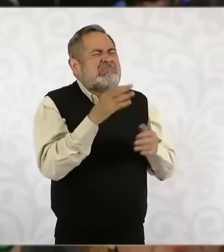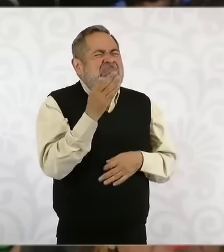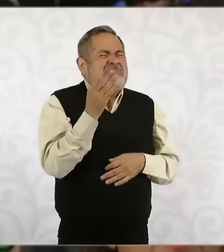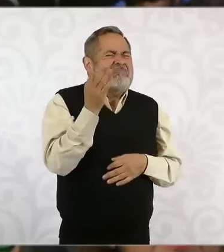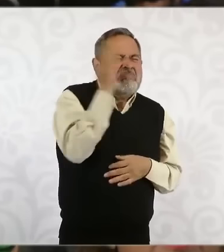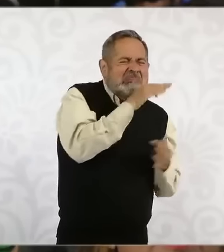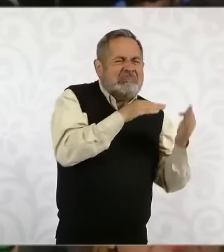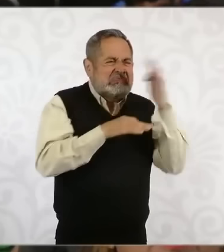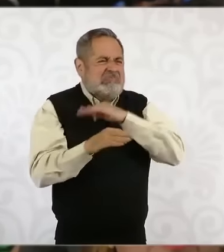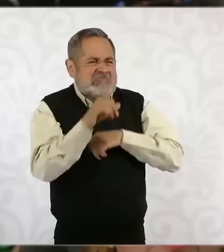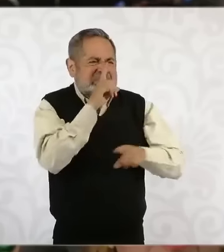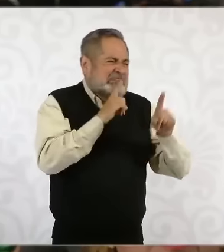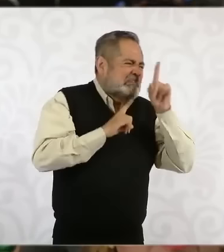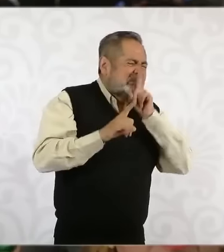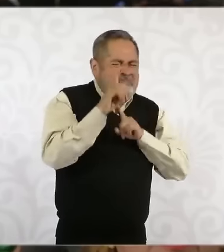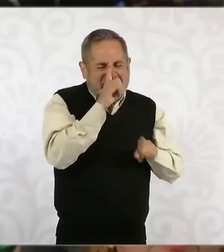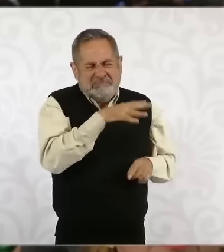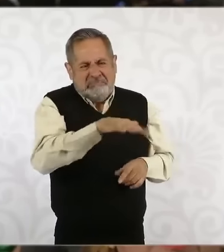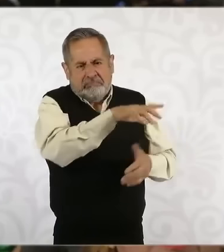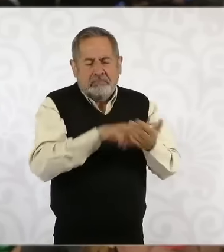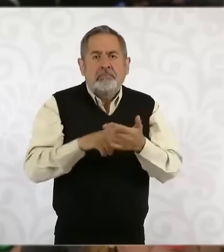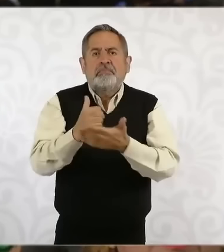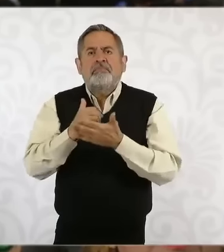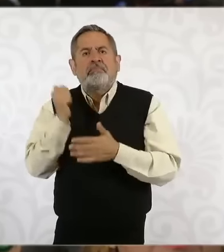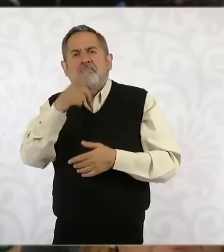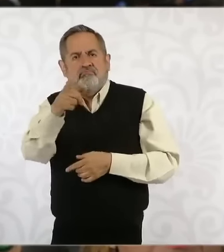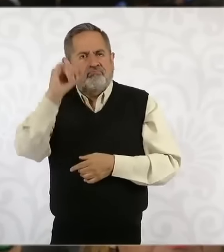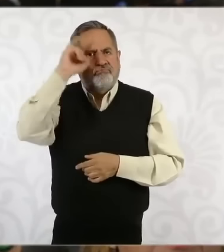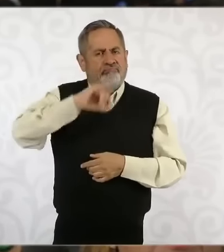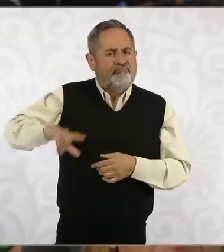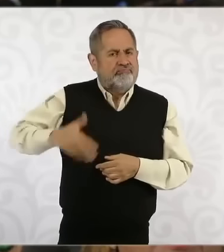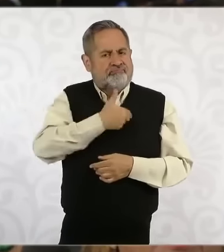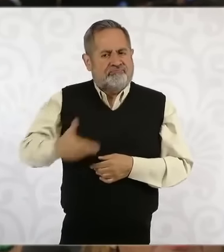podría ayudarnos con una reflexión como jefa de estado, presidenta, en este proceso,